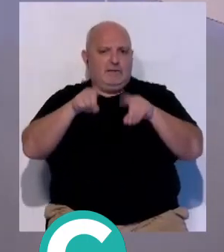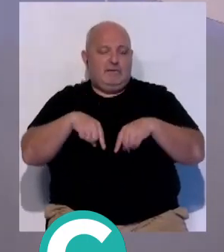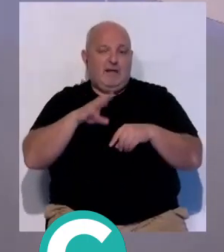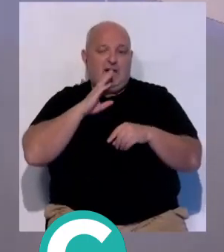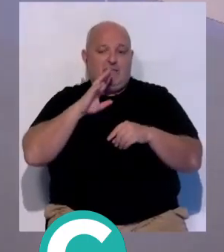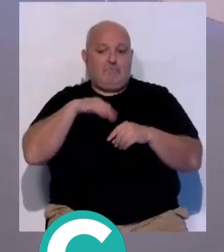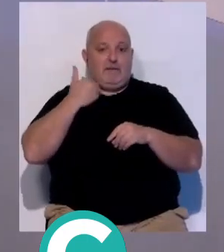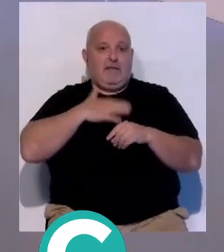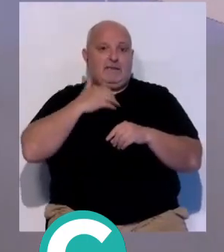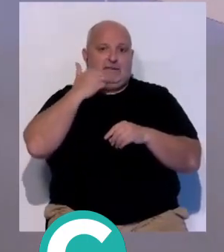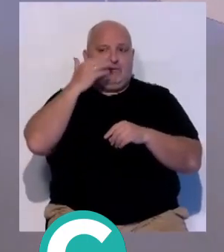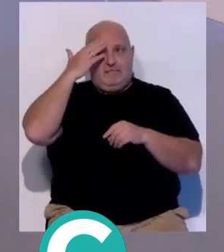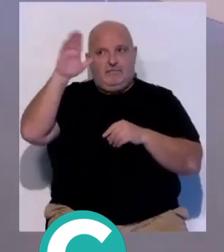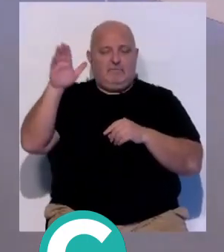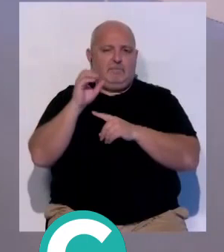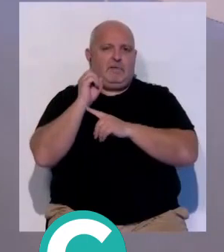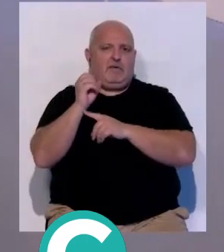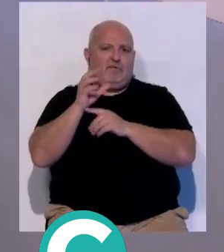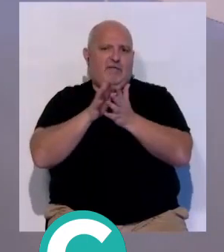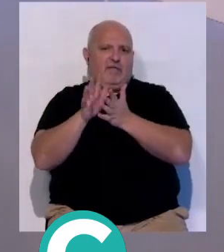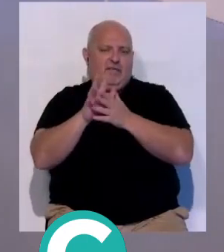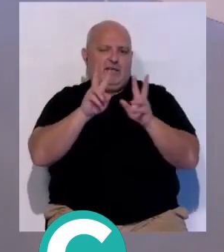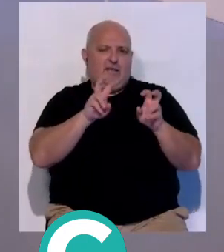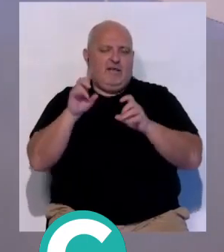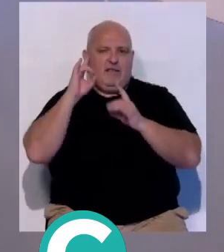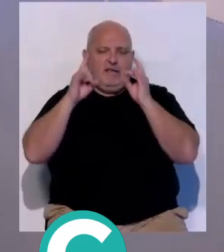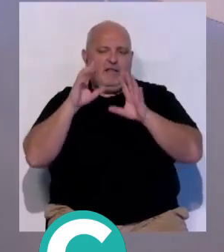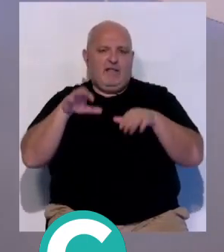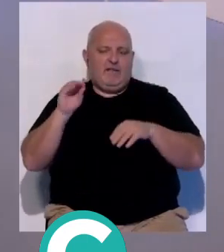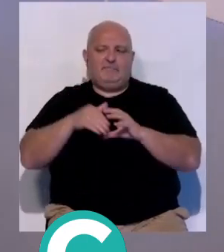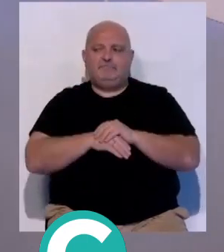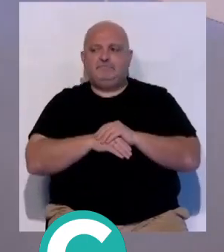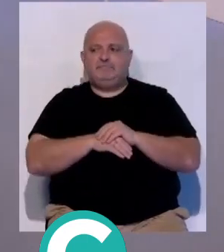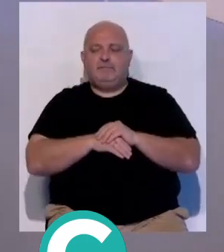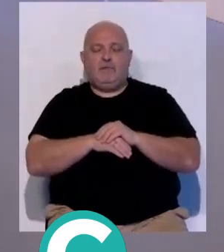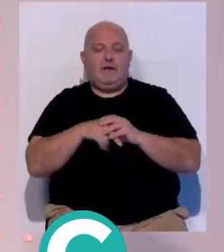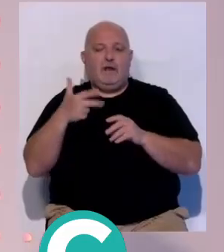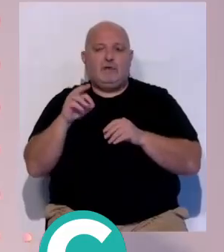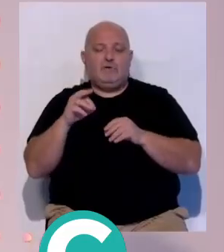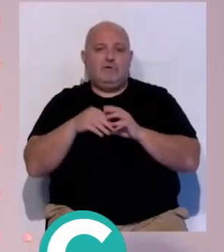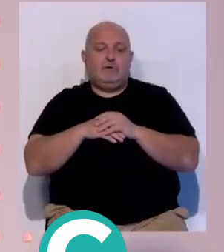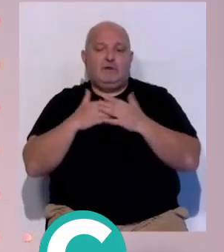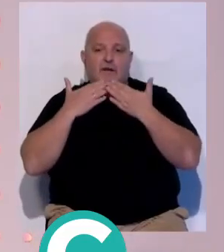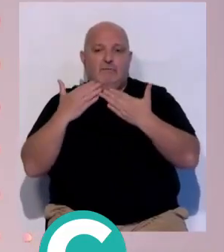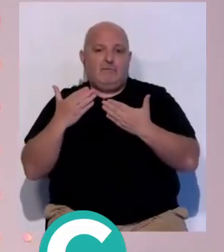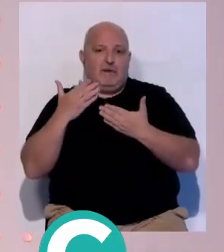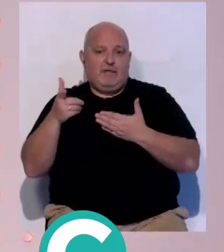en este en esta hermosa iniciativa del Cádiz de fútbol y Nacho un placer buen fin de semana